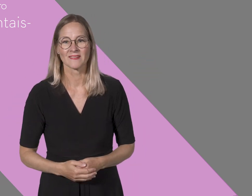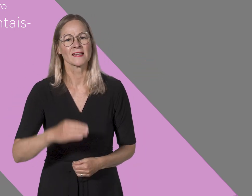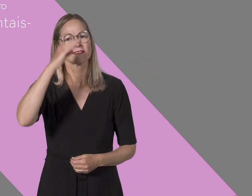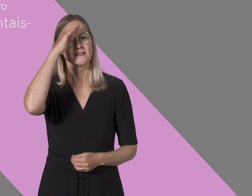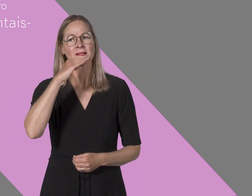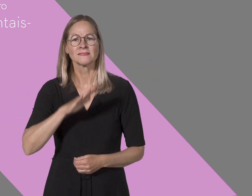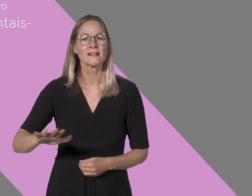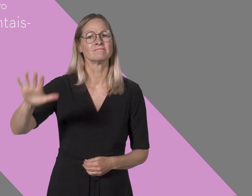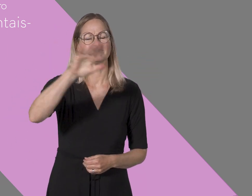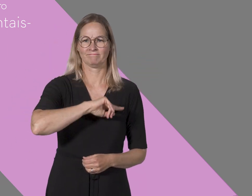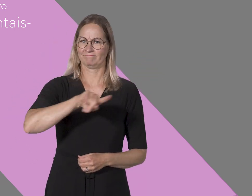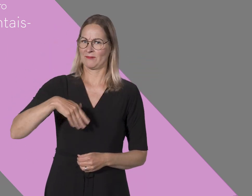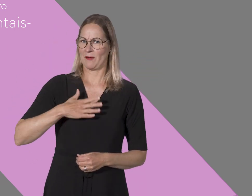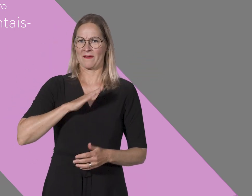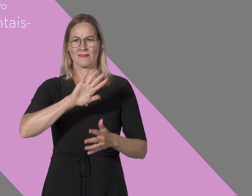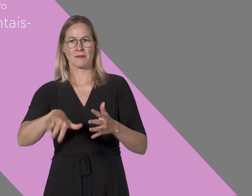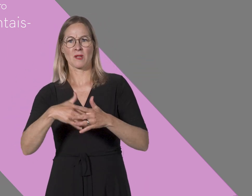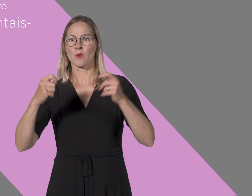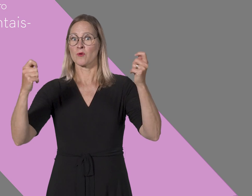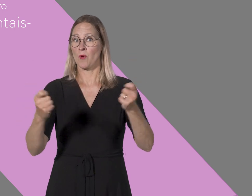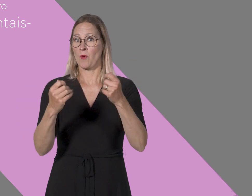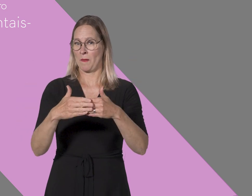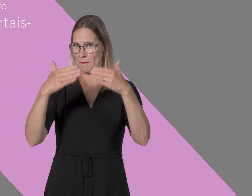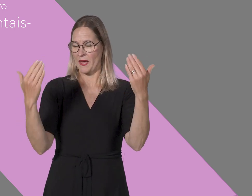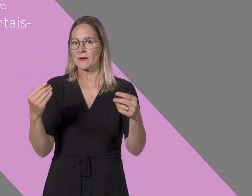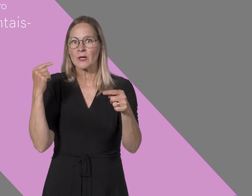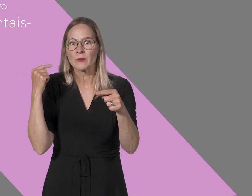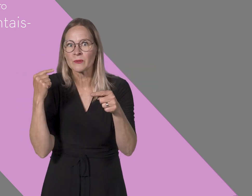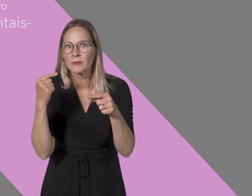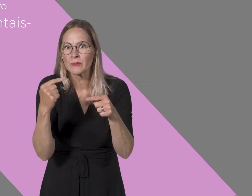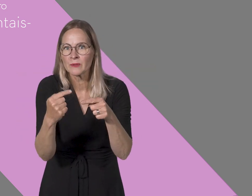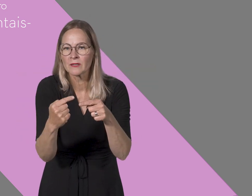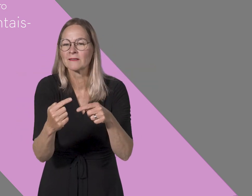Kansallisten viittomakieltemme juhlapäivä lähestyy!